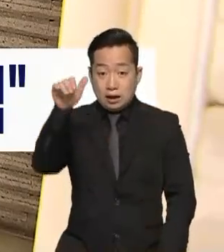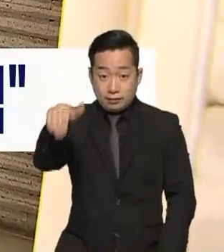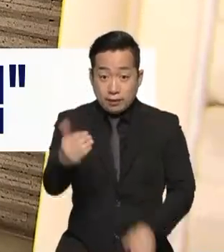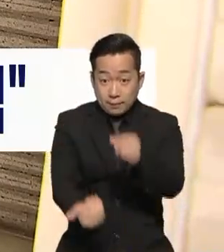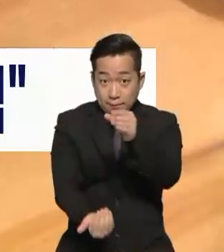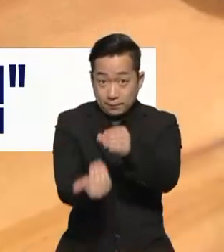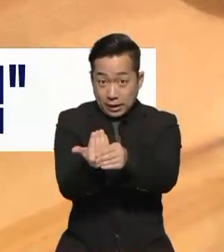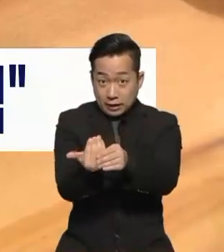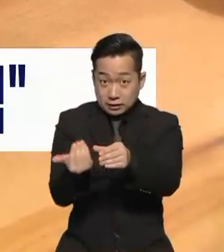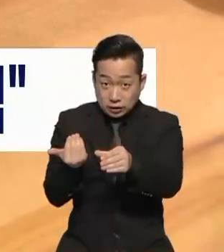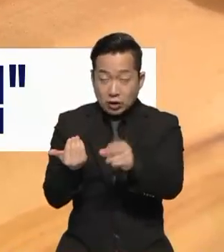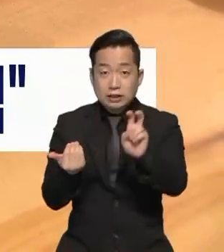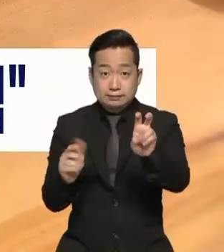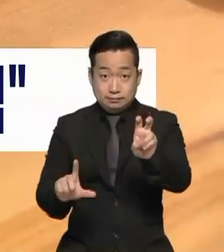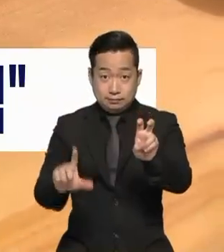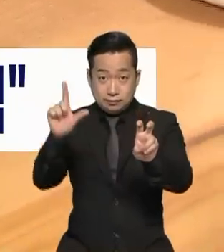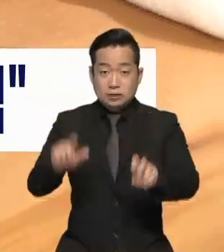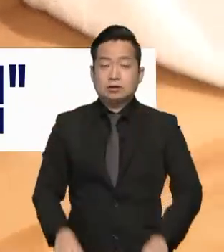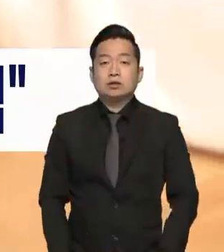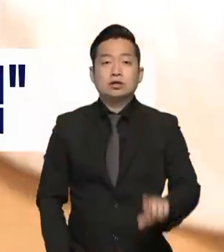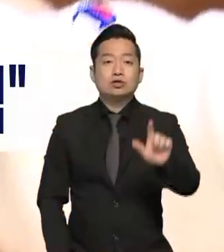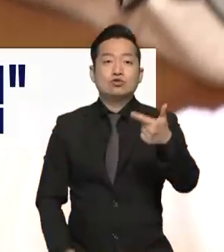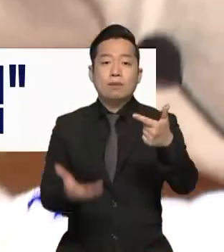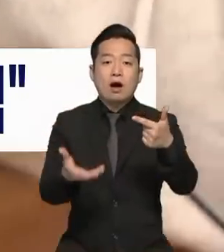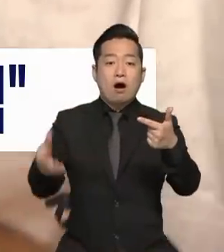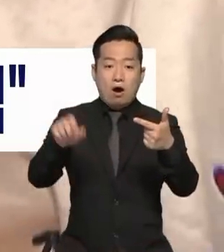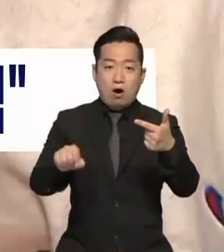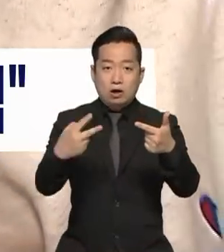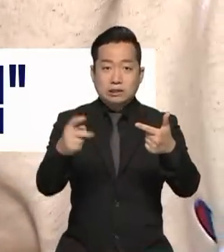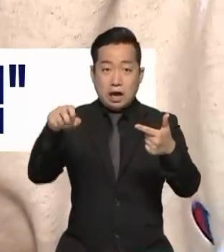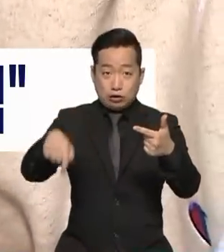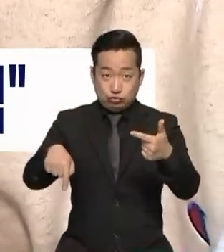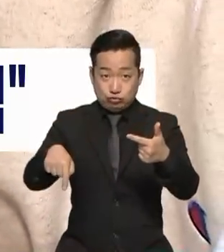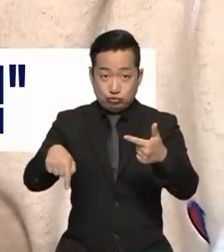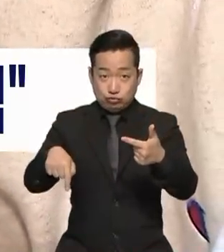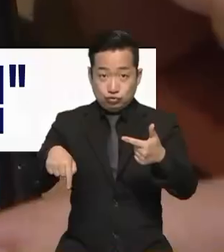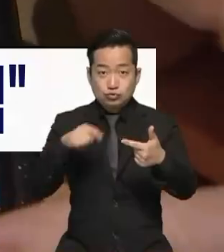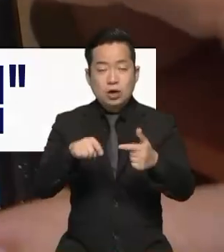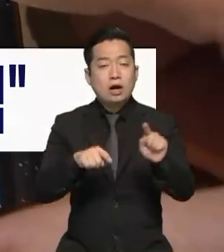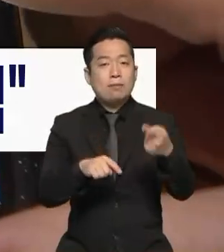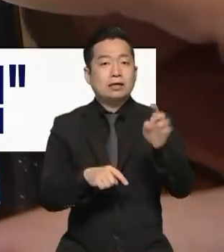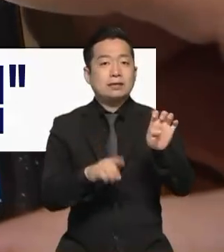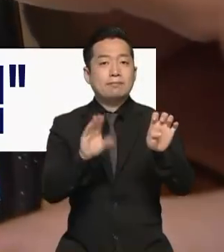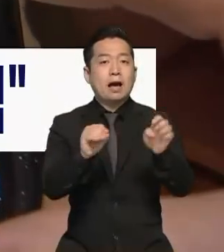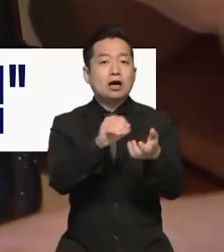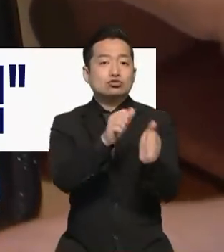20일 600억 원에 달하는 다우데이터 140만 주를 팔았는데 이 과정이 의심스럽다는 겁니다.